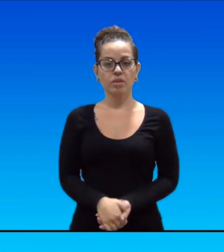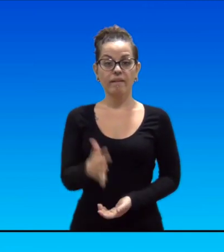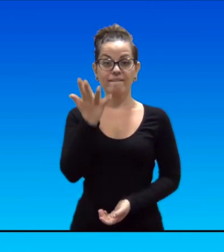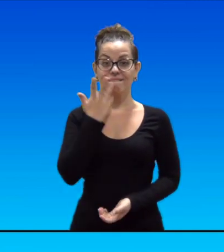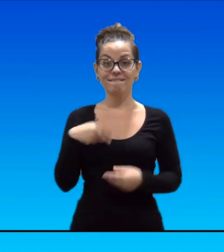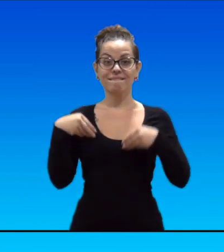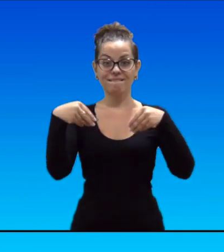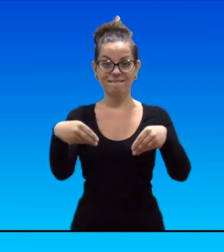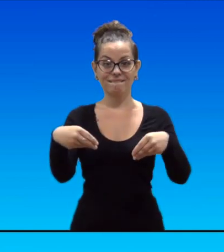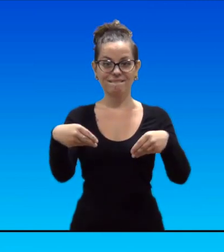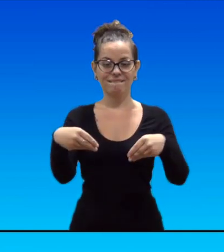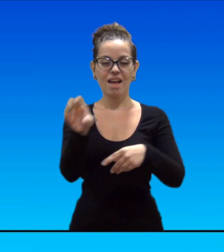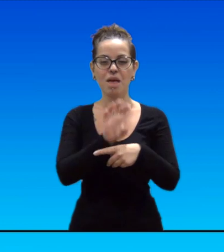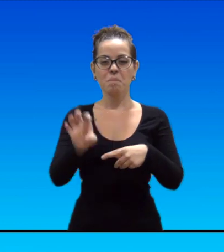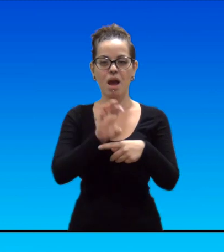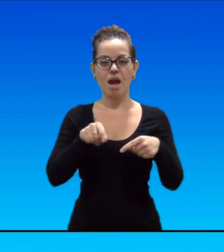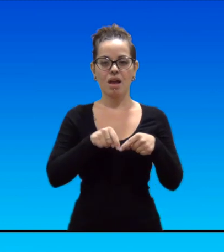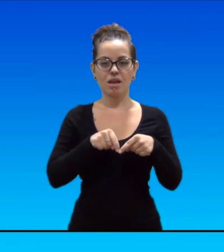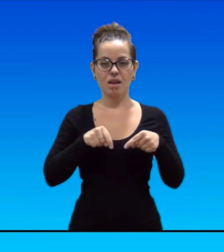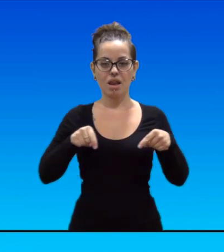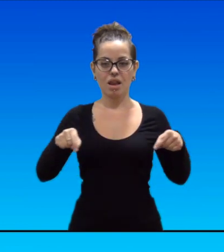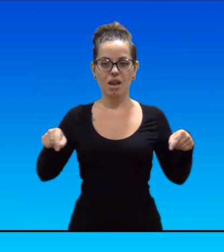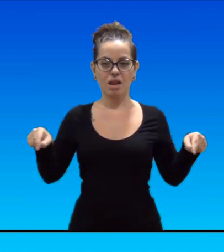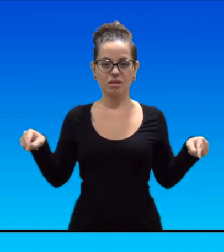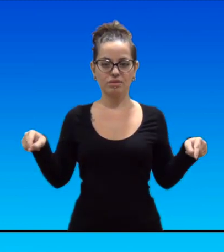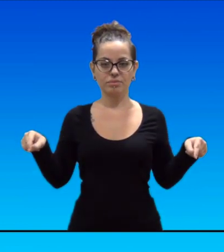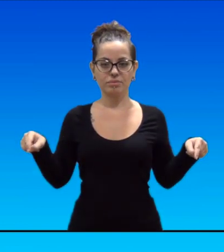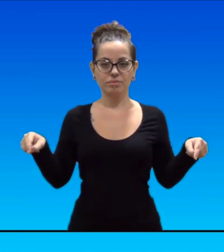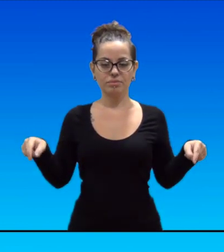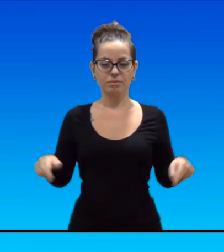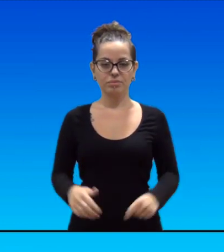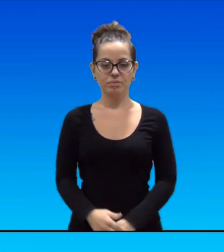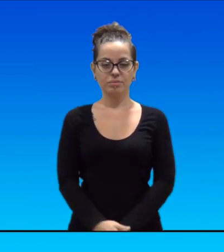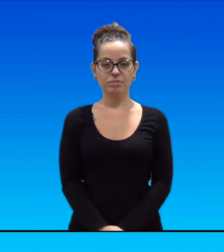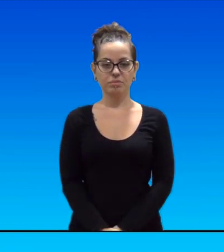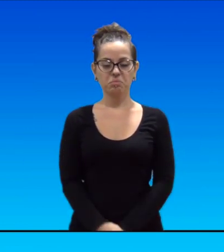Per partecipare al Convegno è necessario mandare una email ai seguenti indirizzi: maurizio.panzironi@sociale.it annagrazia.laura@sociale.it